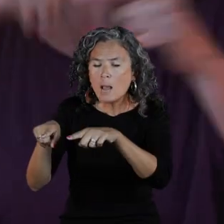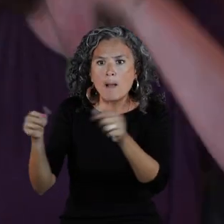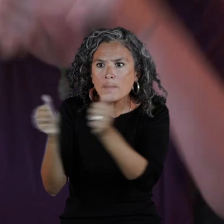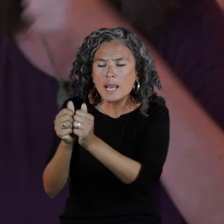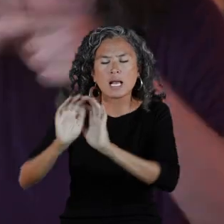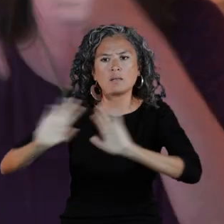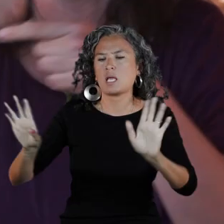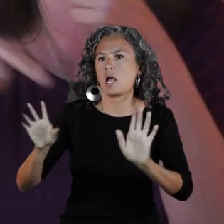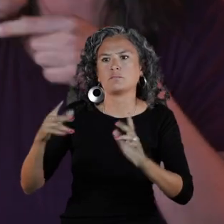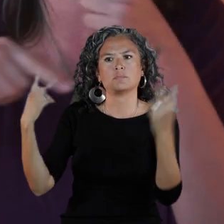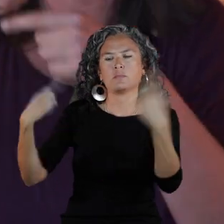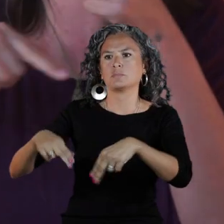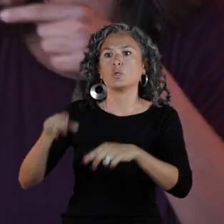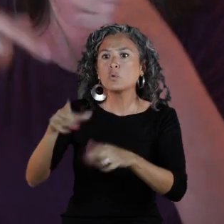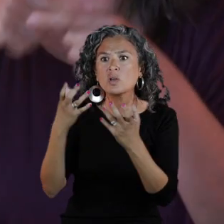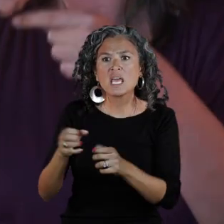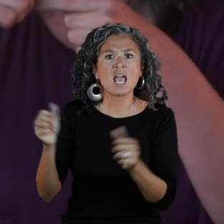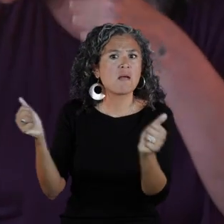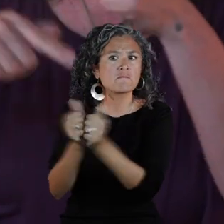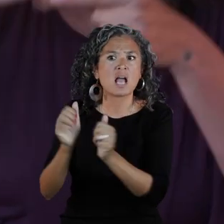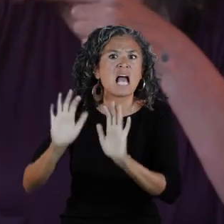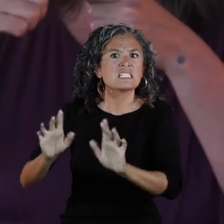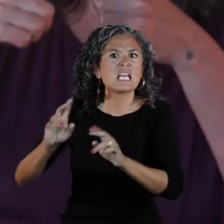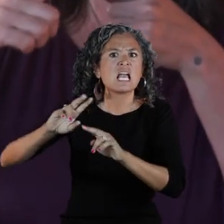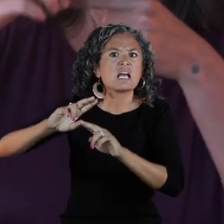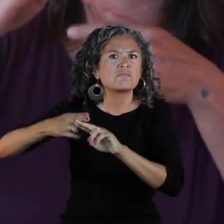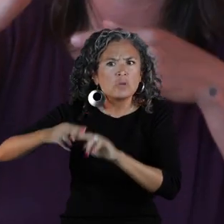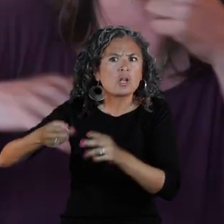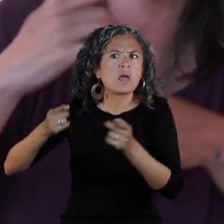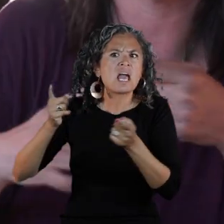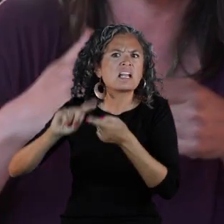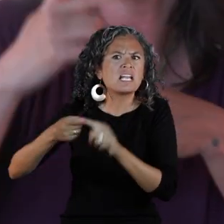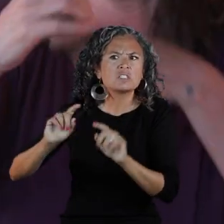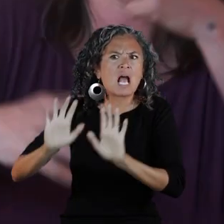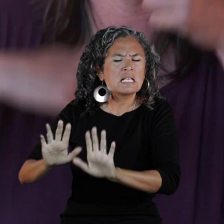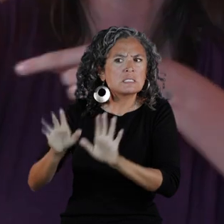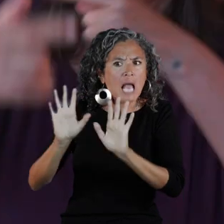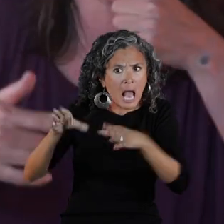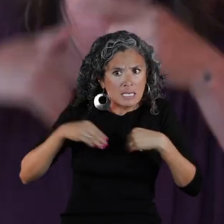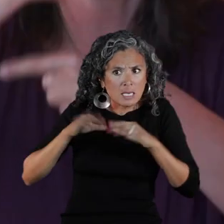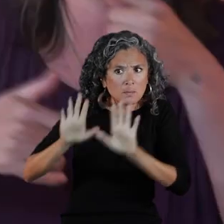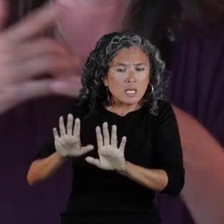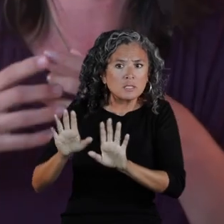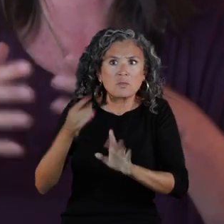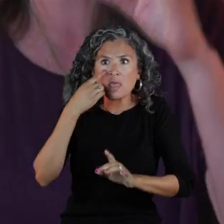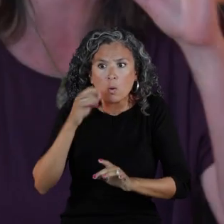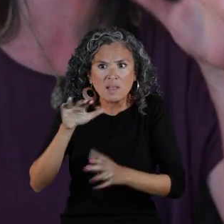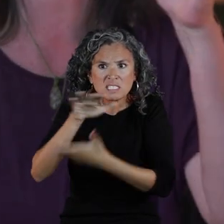tú quieres una relación toxica, o te das cuenta, pero sigues cayendo, es un